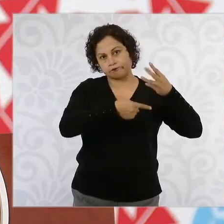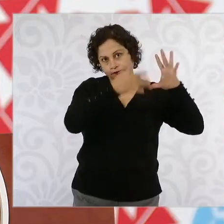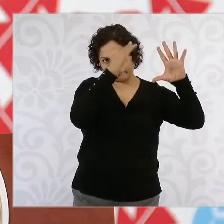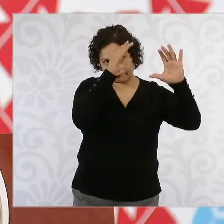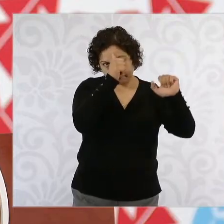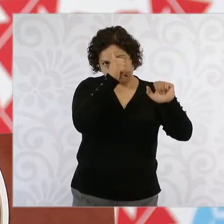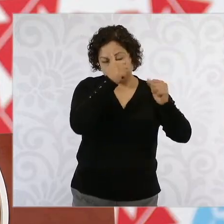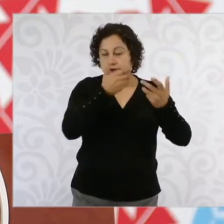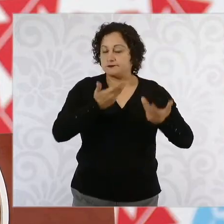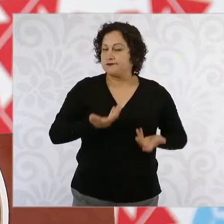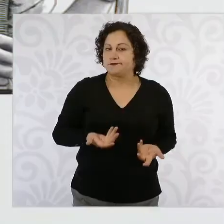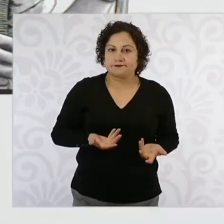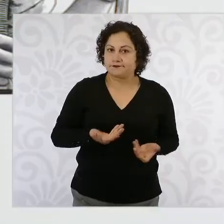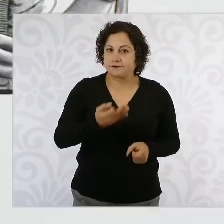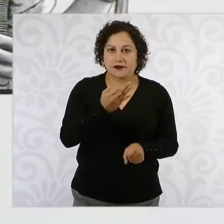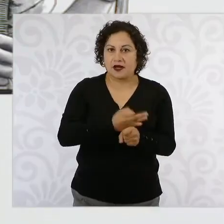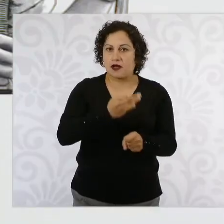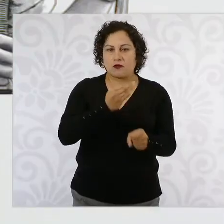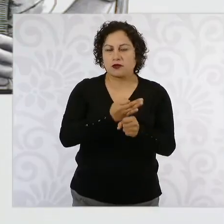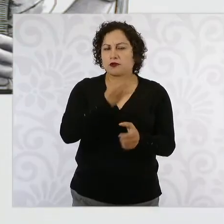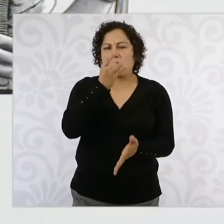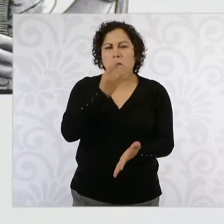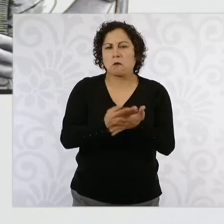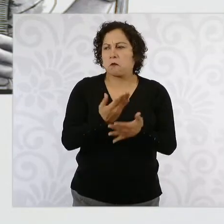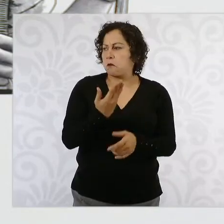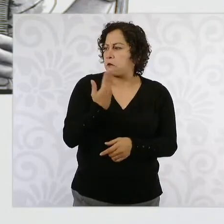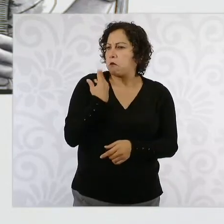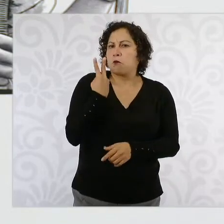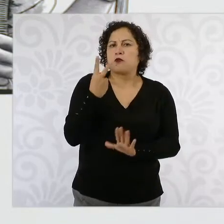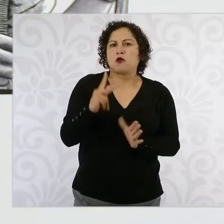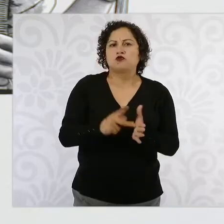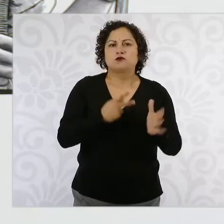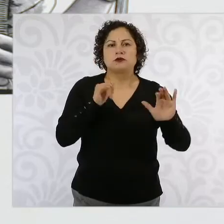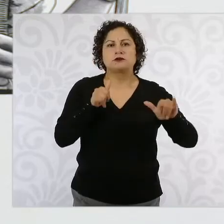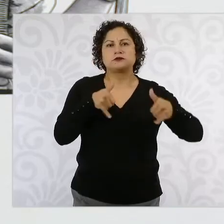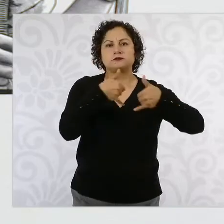por lo pronto pues son las dos llamadas que hemos tenido la comunicación pública